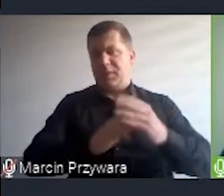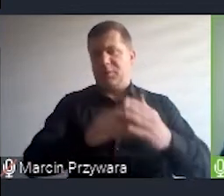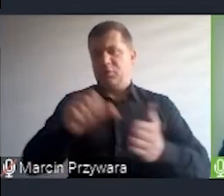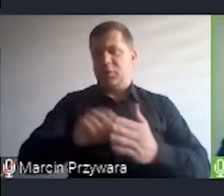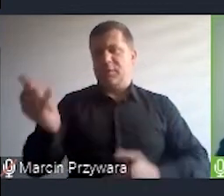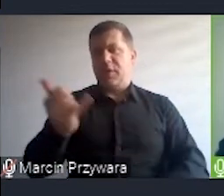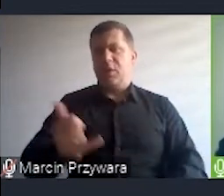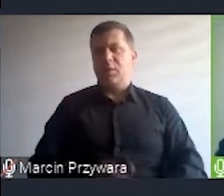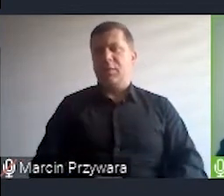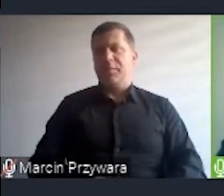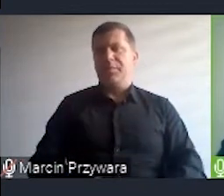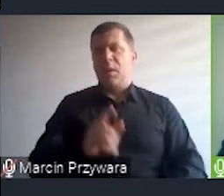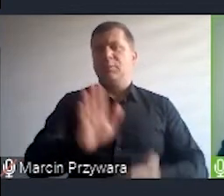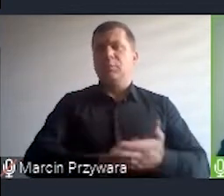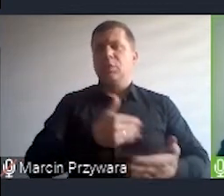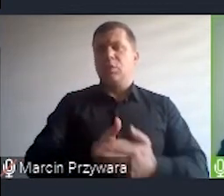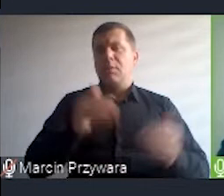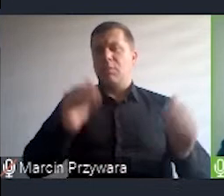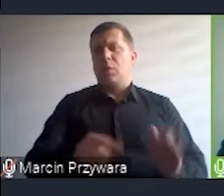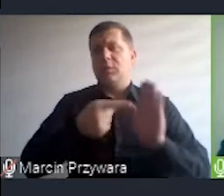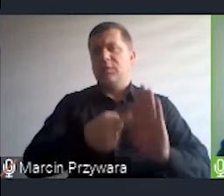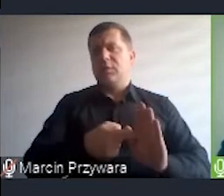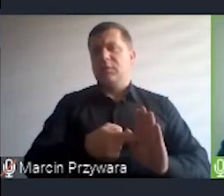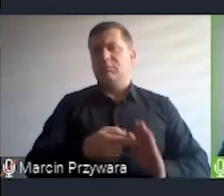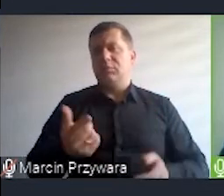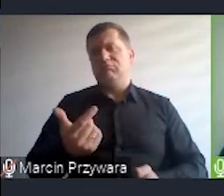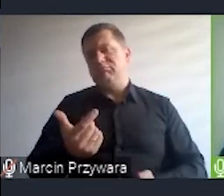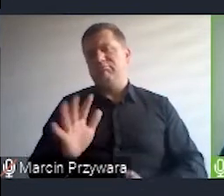więc ten przykład może jest nie do końca dobrze trafiony.